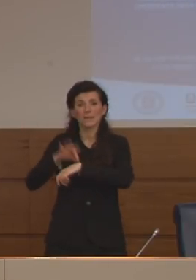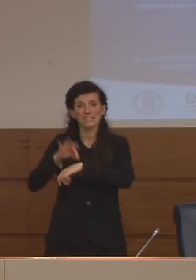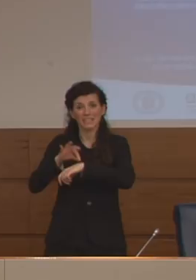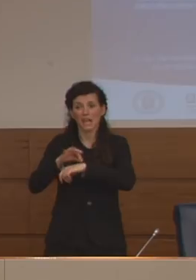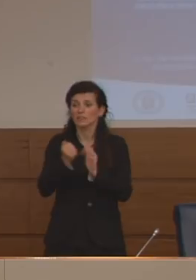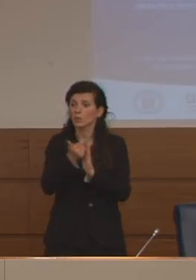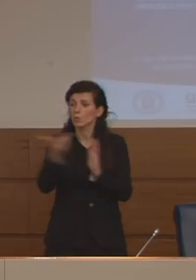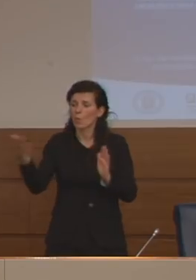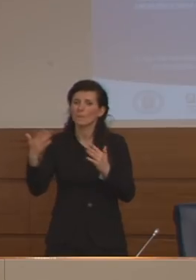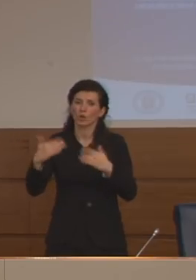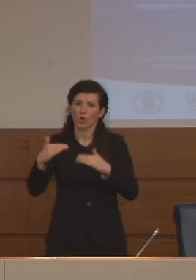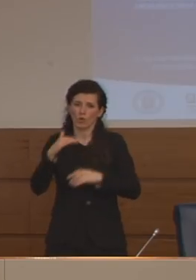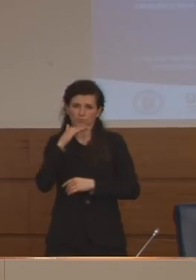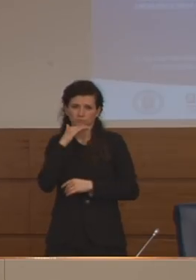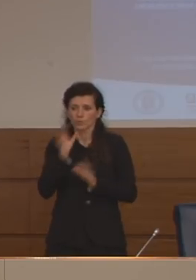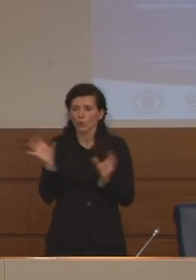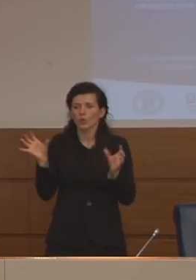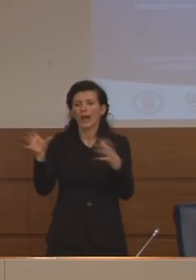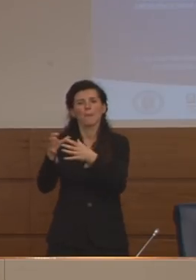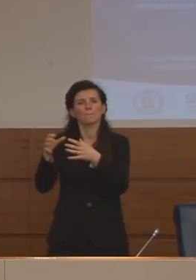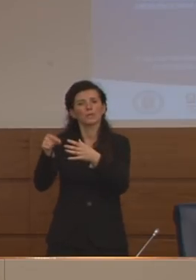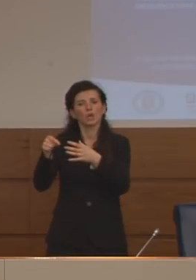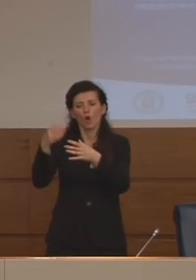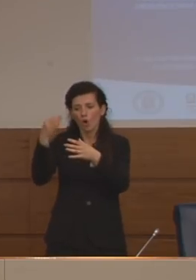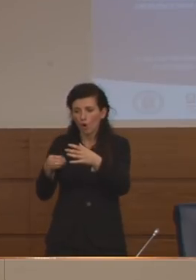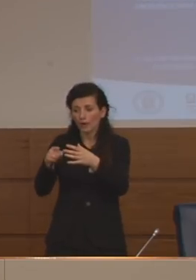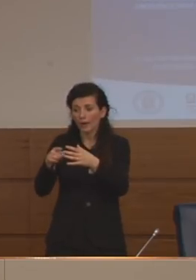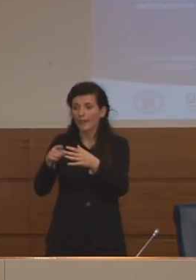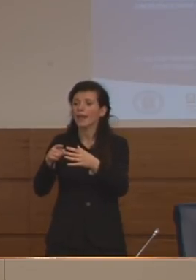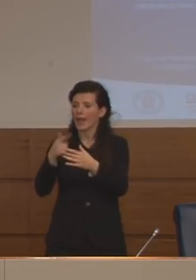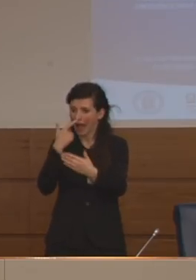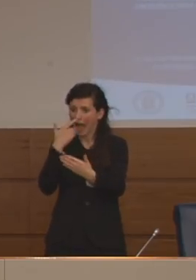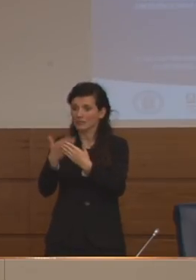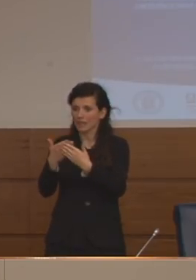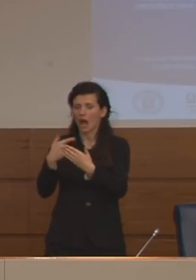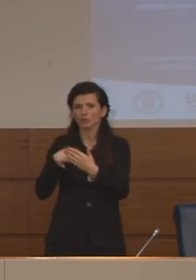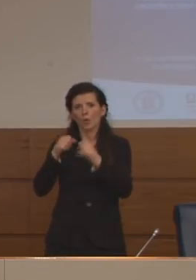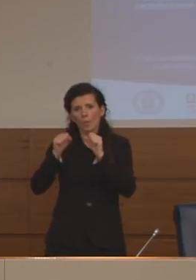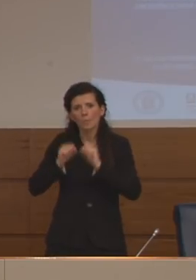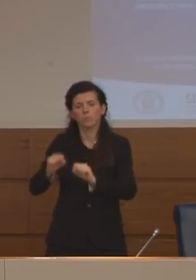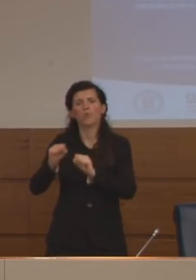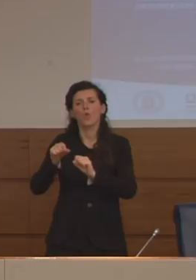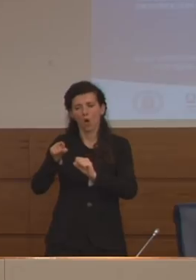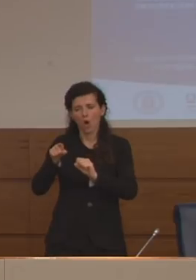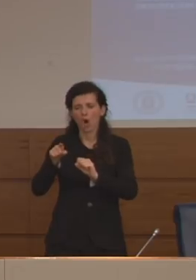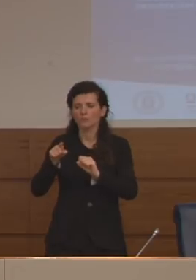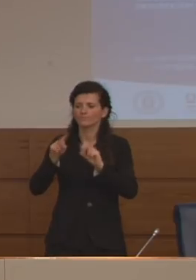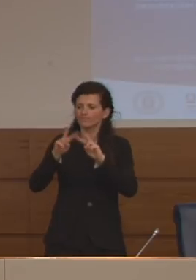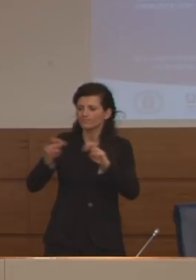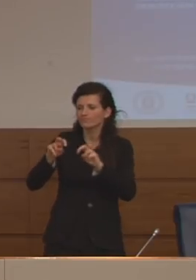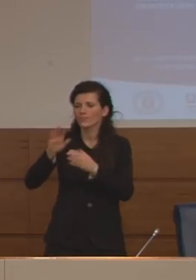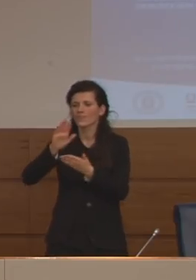insomma, un campione adatto, numericamente sufficiente a poter valutare l'effetto